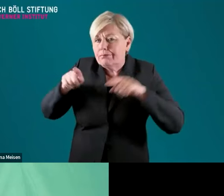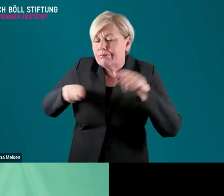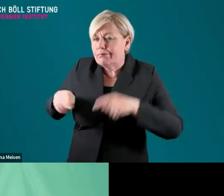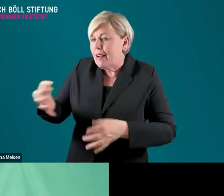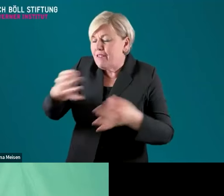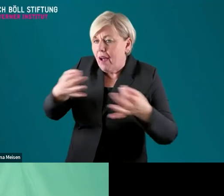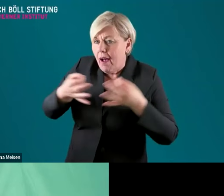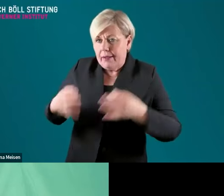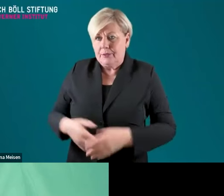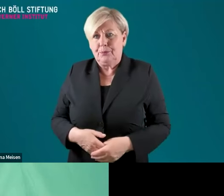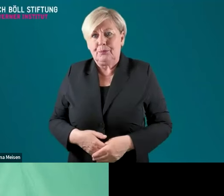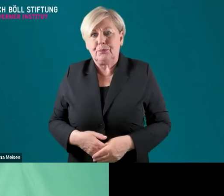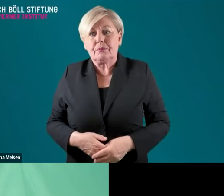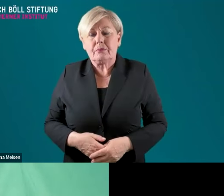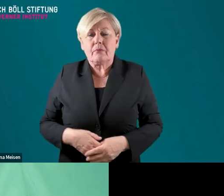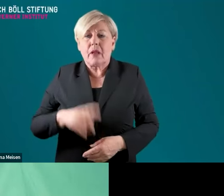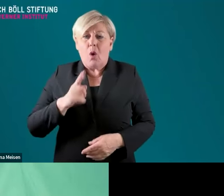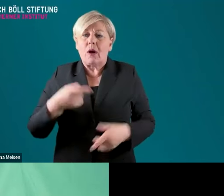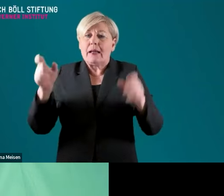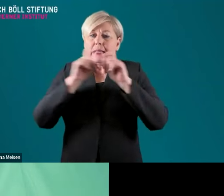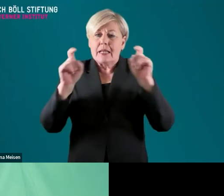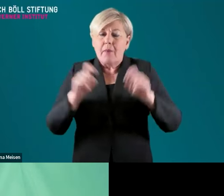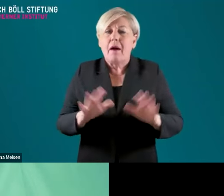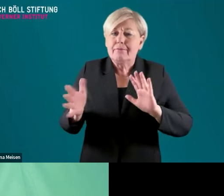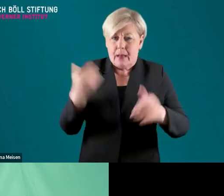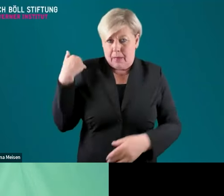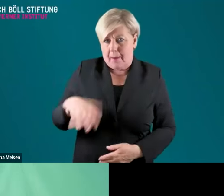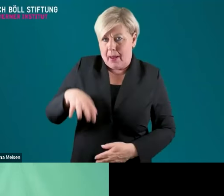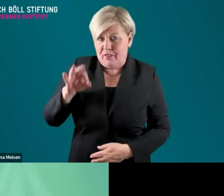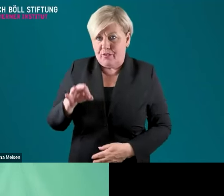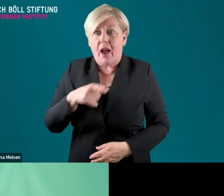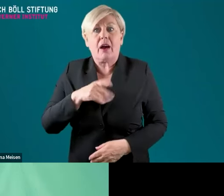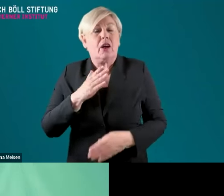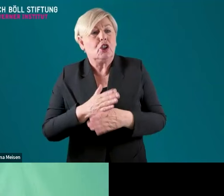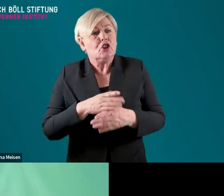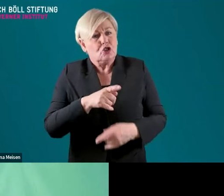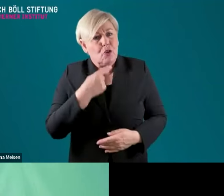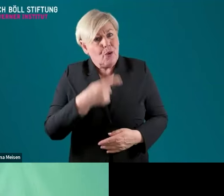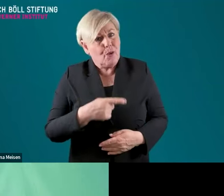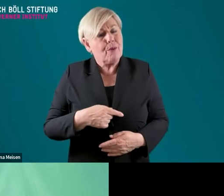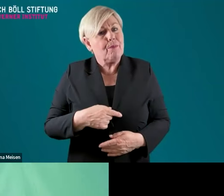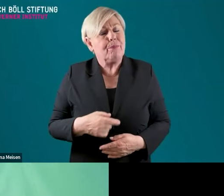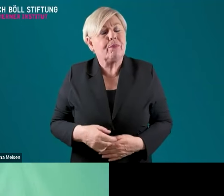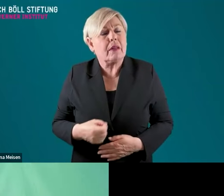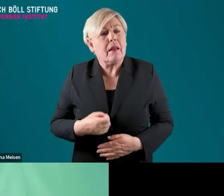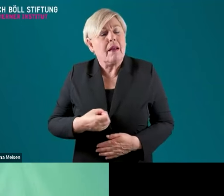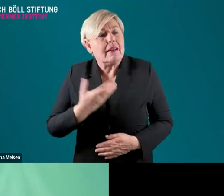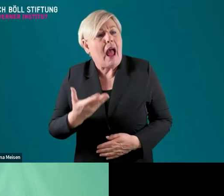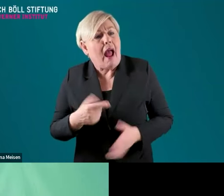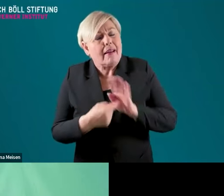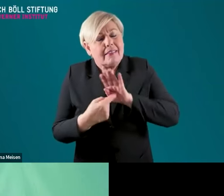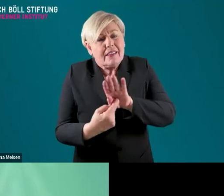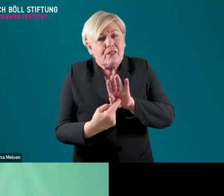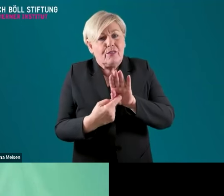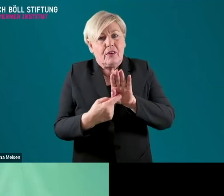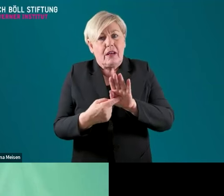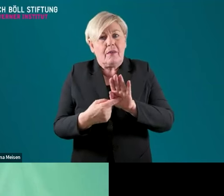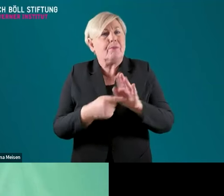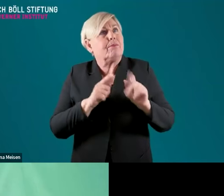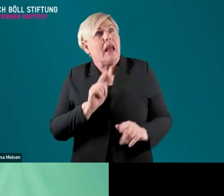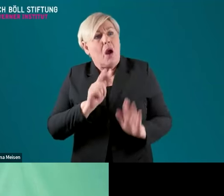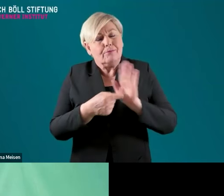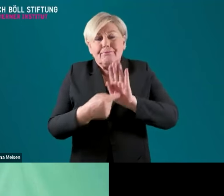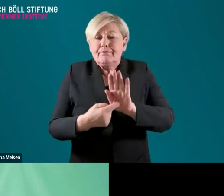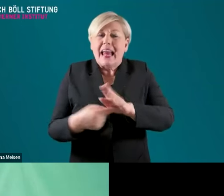Einmal noch zum Thema relativ am Anfang. Du hattest das Narrativ traditionelle Familie benannt.